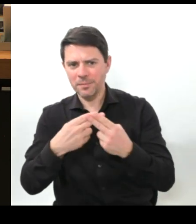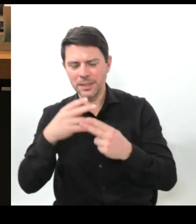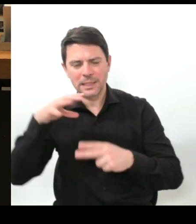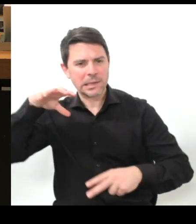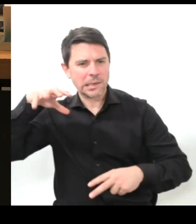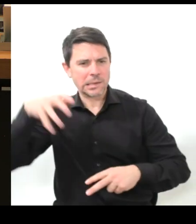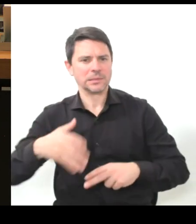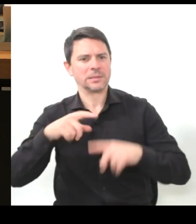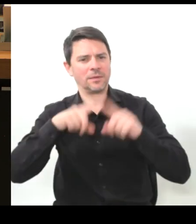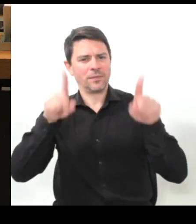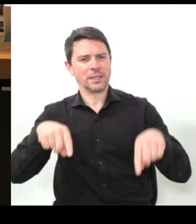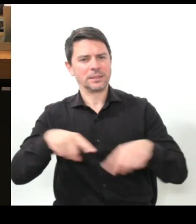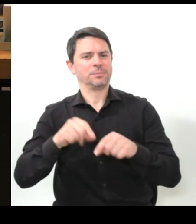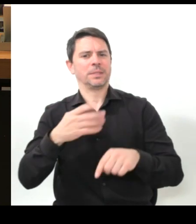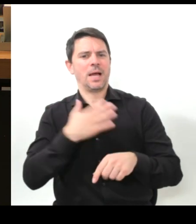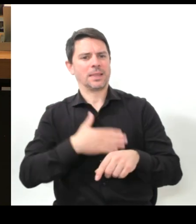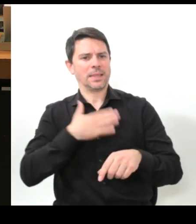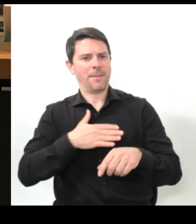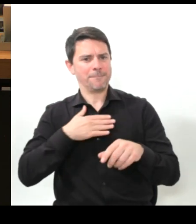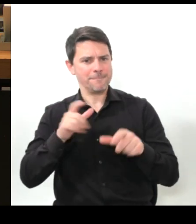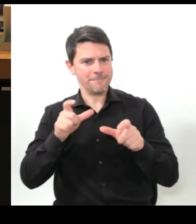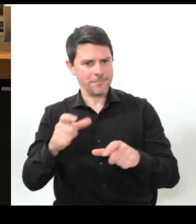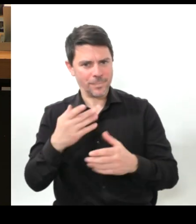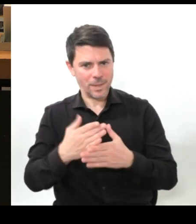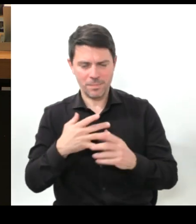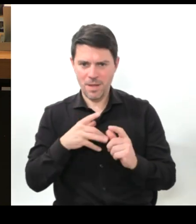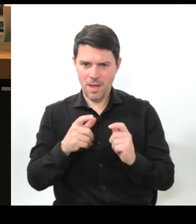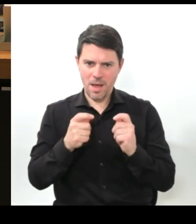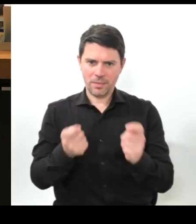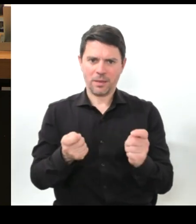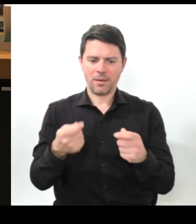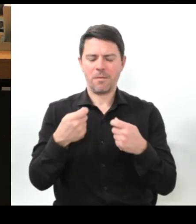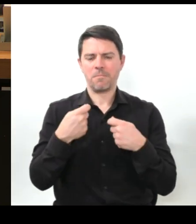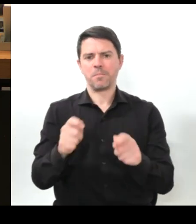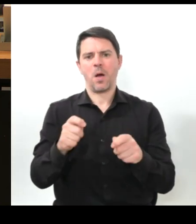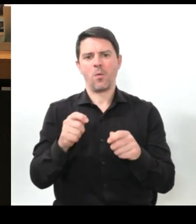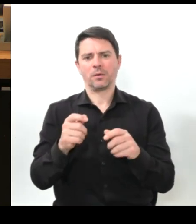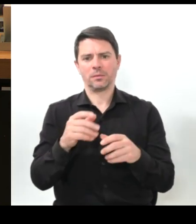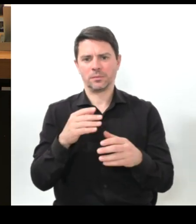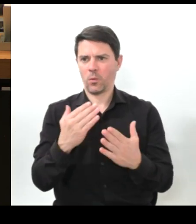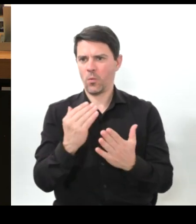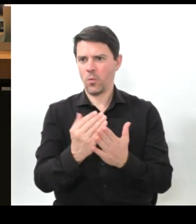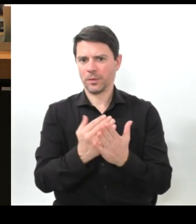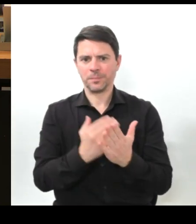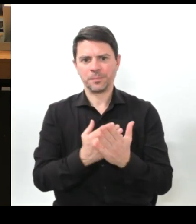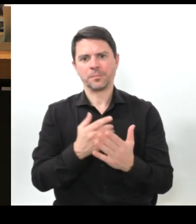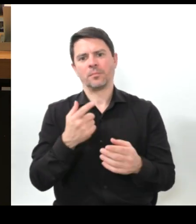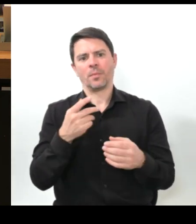und nicht verhindert werden. Sie dürfen nicht als Wohnwerterhöhungs Merkmale gewertet werden.